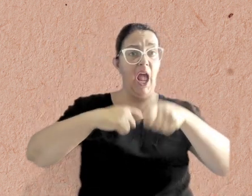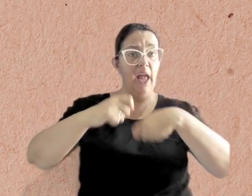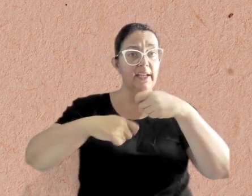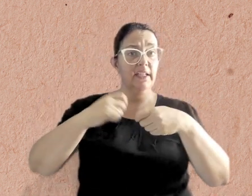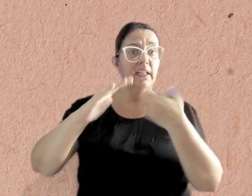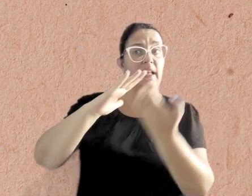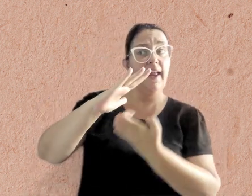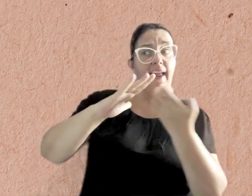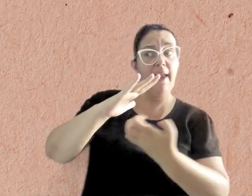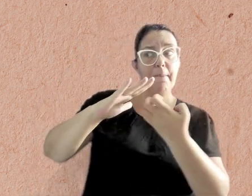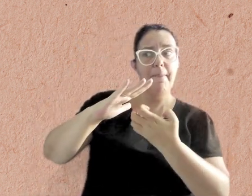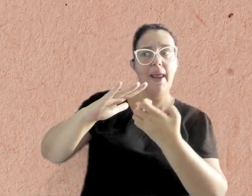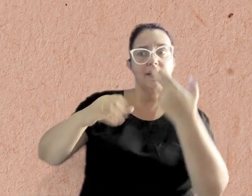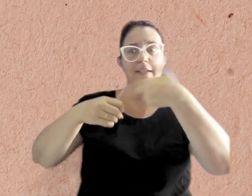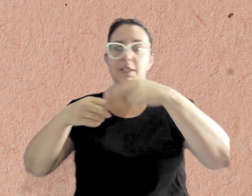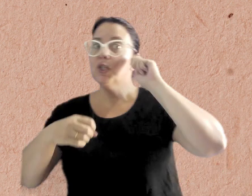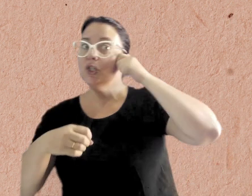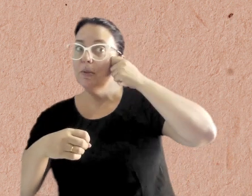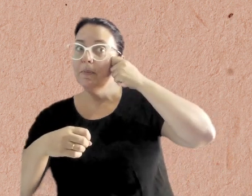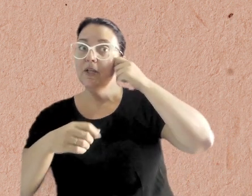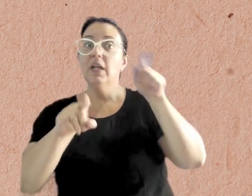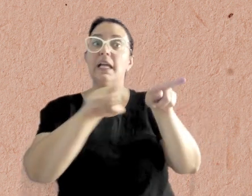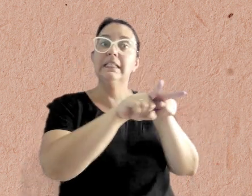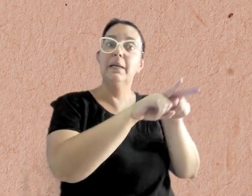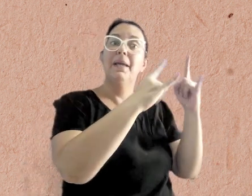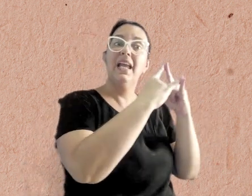que envolvem empresas petrolíferas e entidades executoras